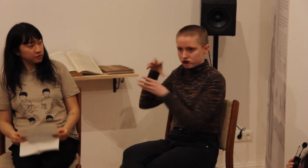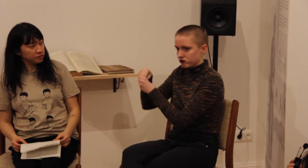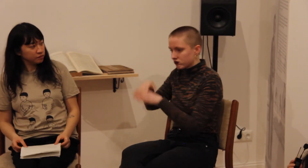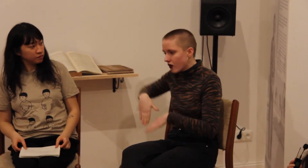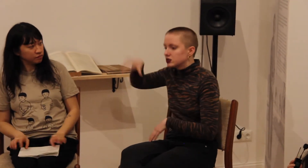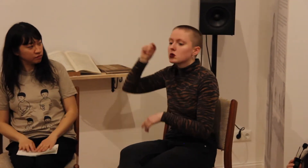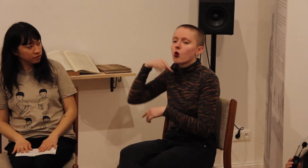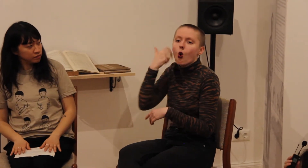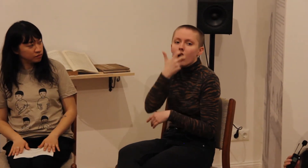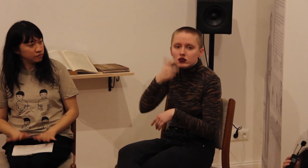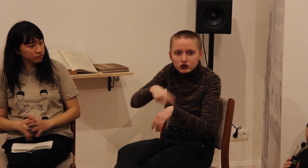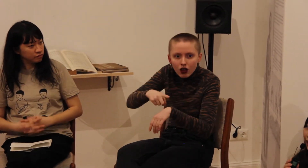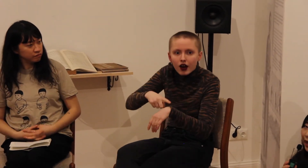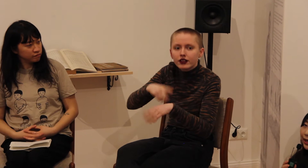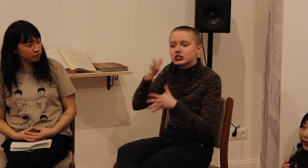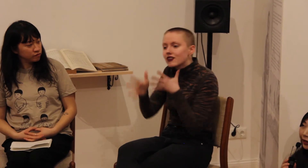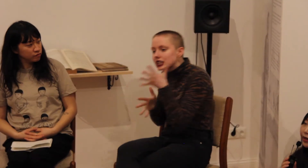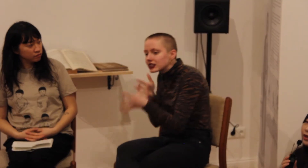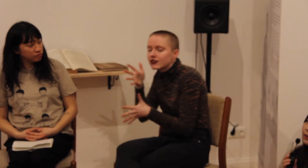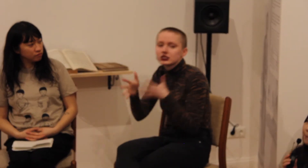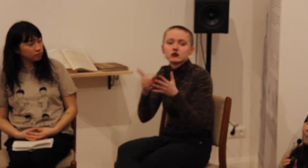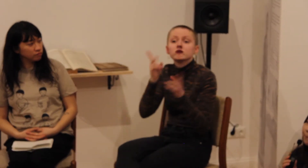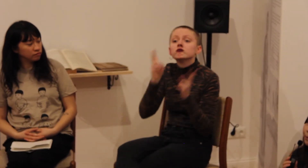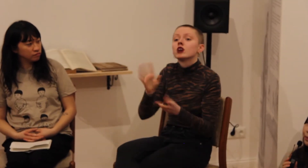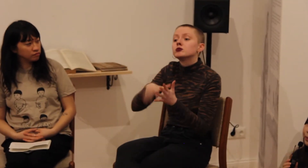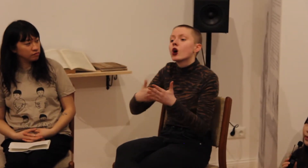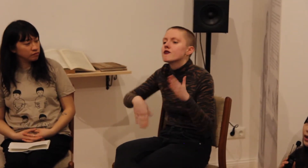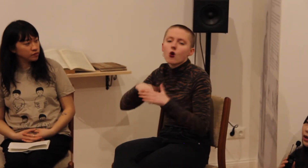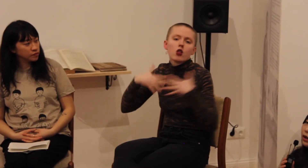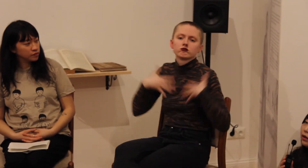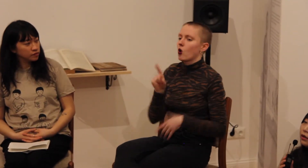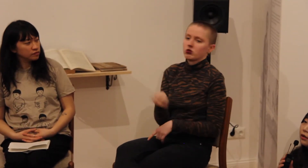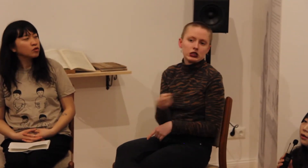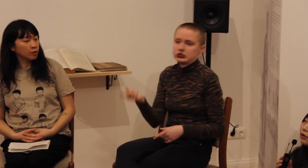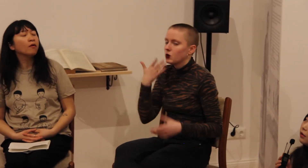Meine Eltern können hören, dass heißt ich bin in der Zeit des Oralismus aufgewachsen,